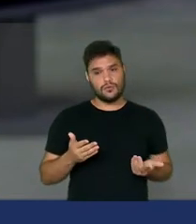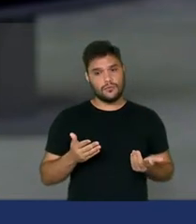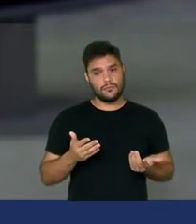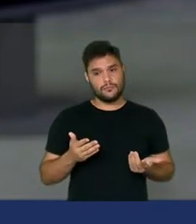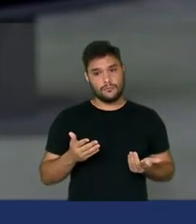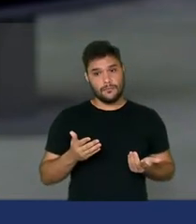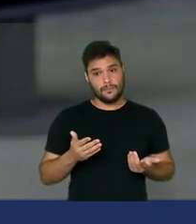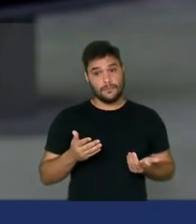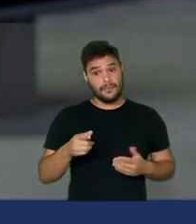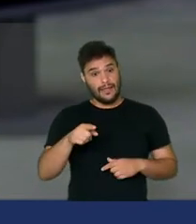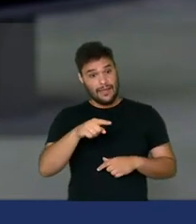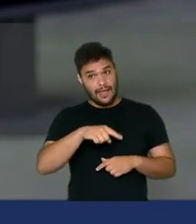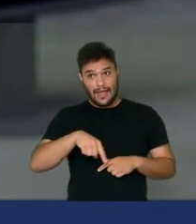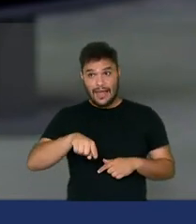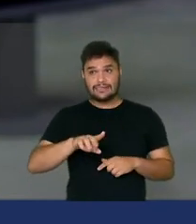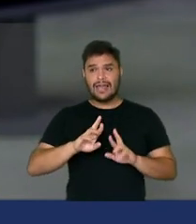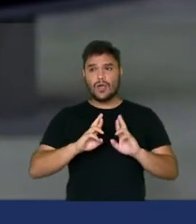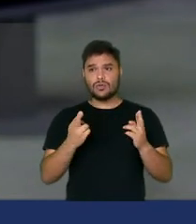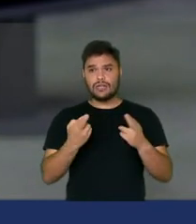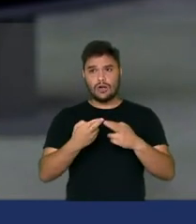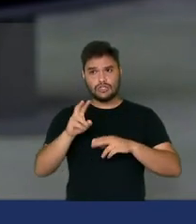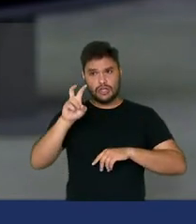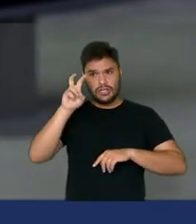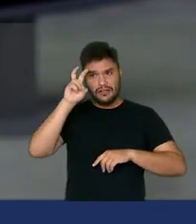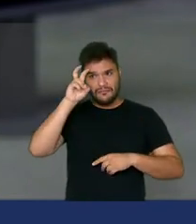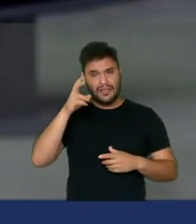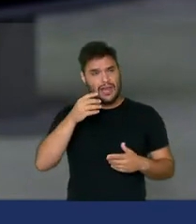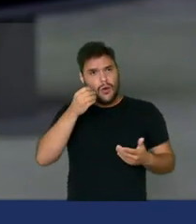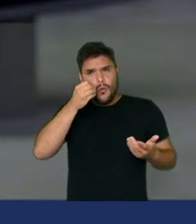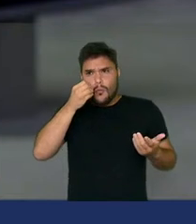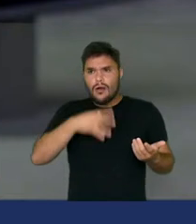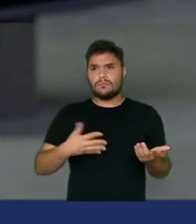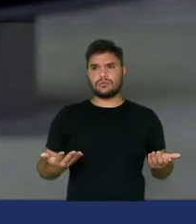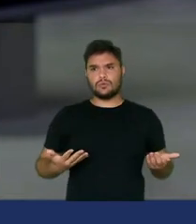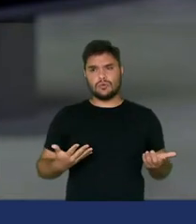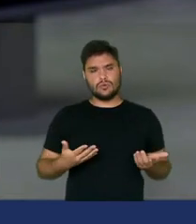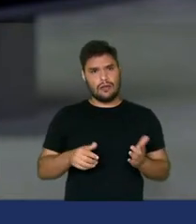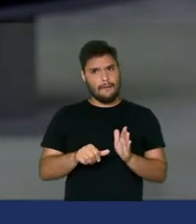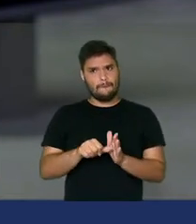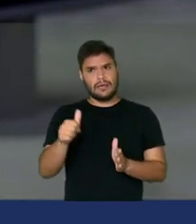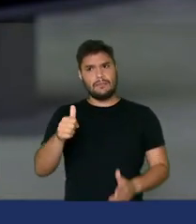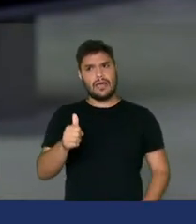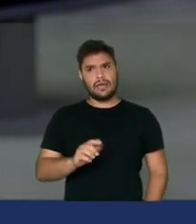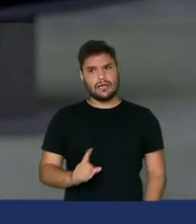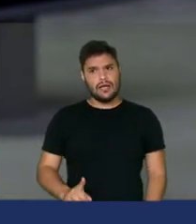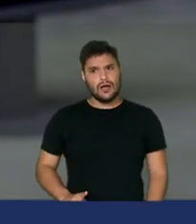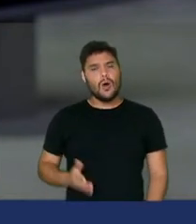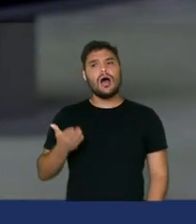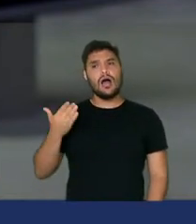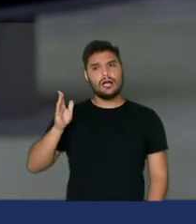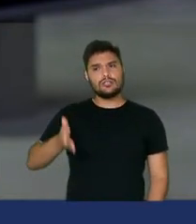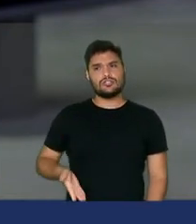QUESTÃO, NÃO É ISSO A PROPOSTA? EU DISCORDO DESSA FORMA, ESSAS SESSÕES DE QUINTA-FEIRA ESTÁ VIRANDO ABSURDO AQUI, PRESIDENTE, NÃO